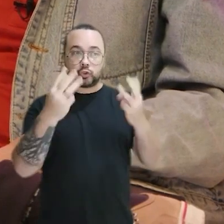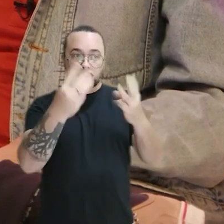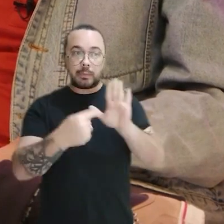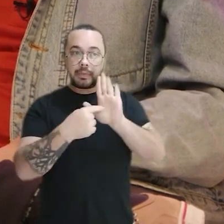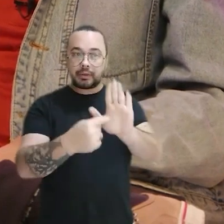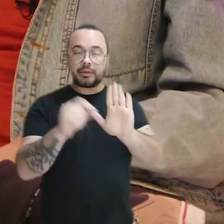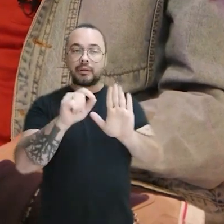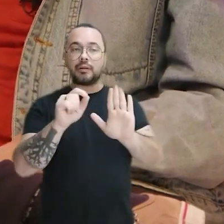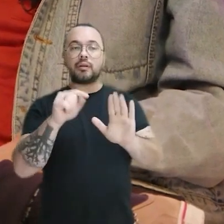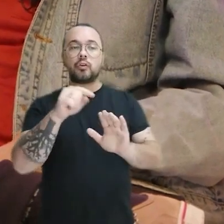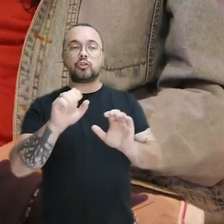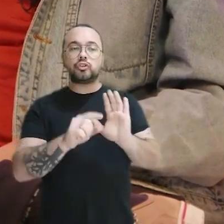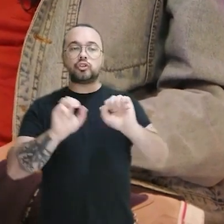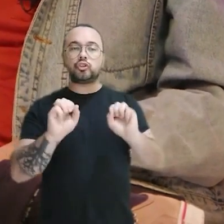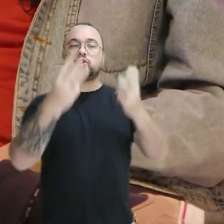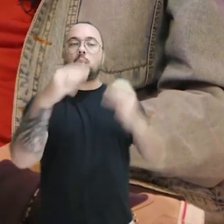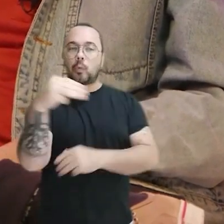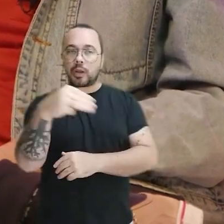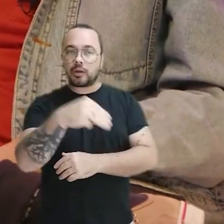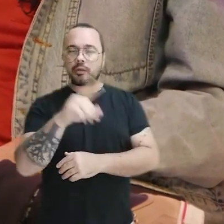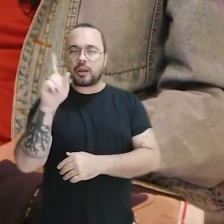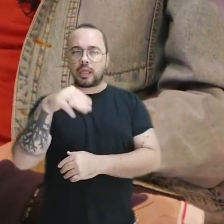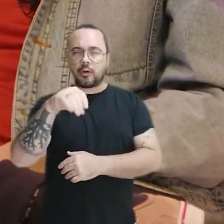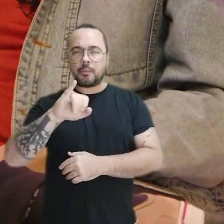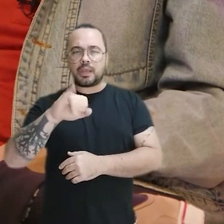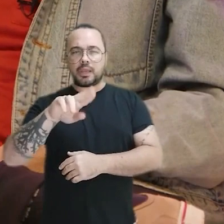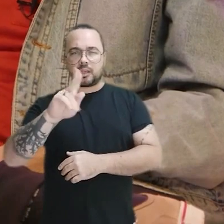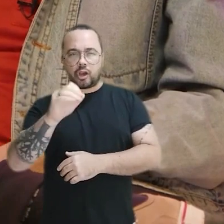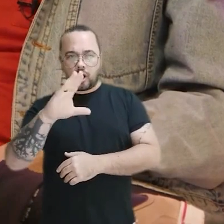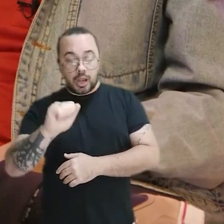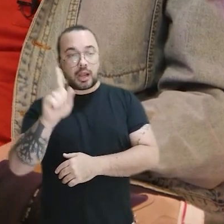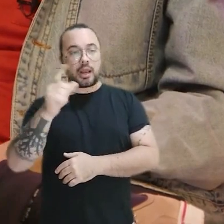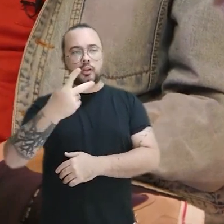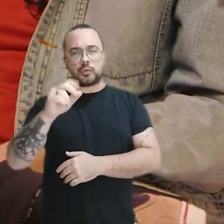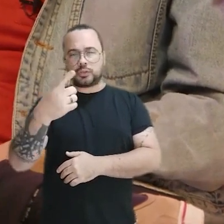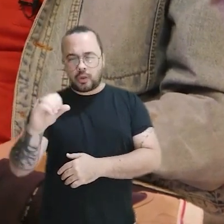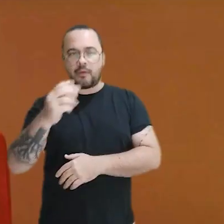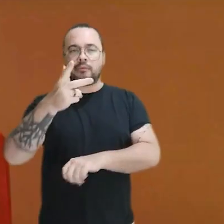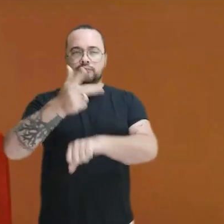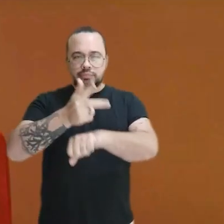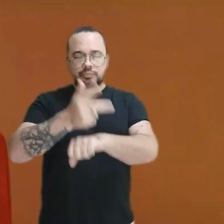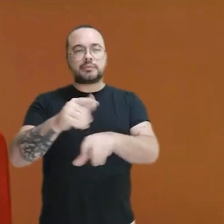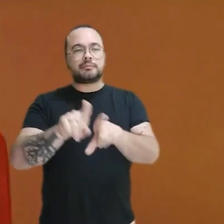foi o Show do Minuto, que eu fiz lá no Minhoca em 2019, que a gente gravou tudo, foi muito legal e, inclusive,